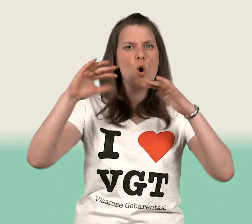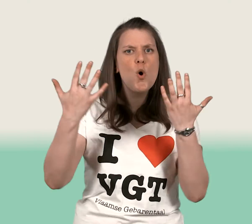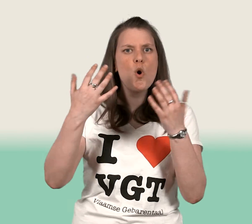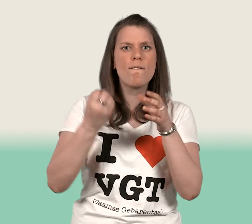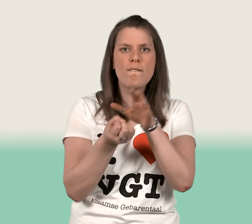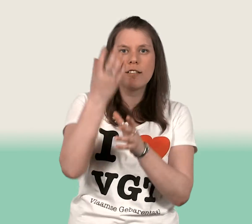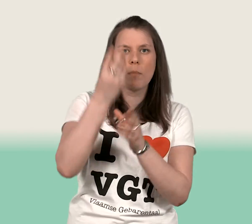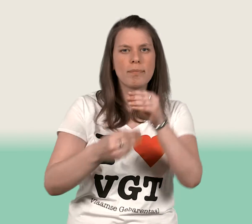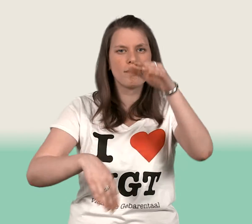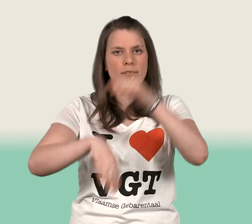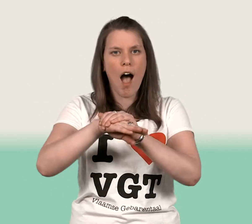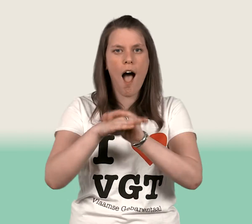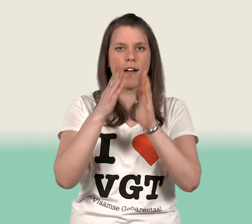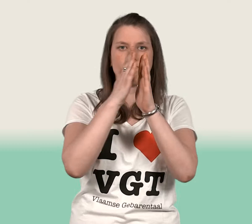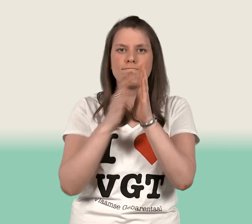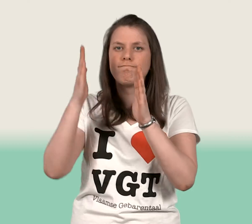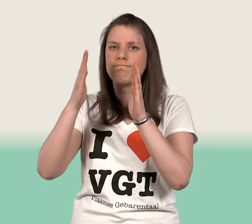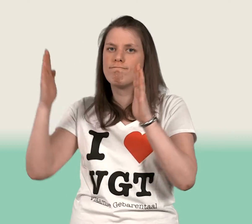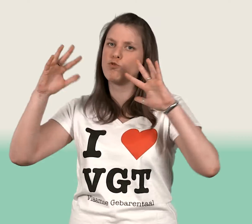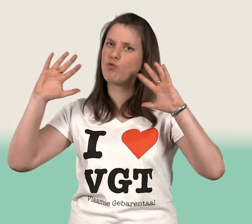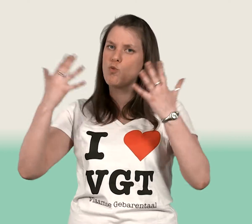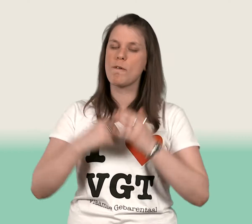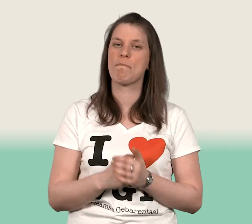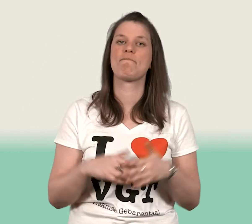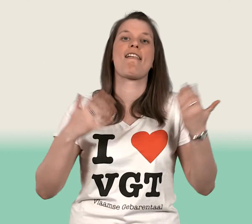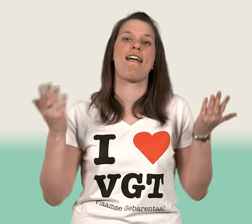De flashmob wordt opgebouwd in verschillende fasen.